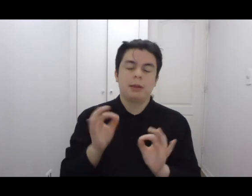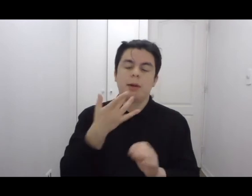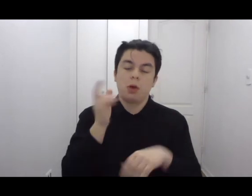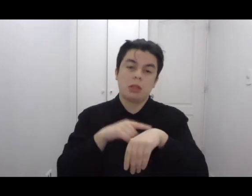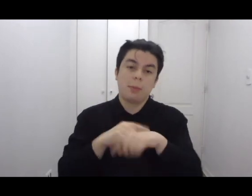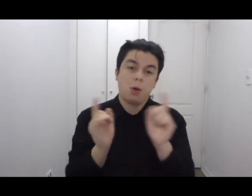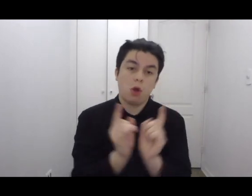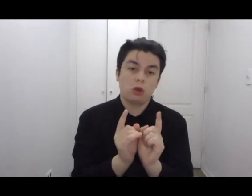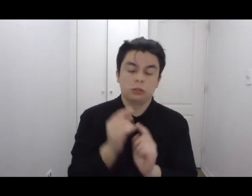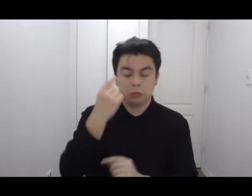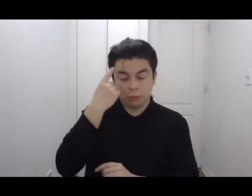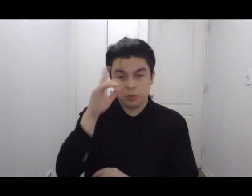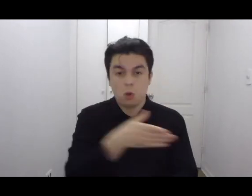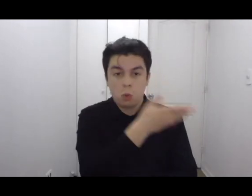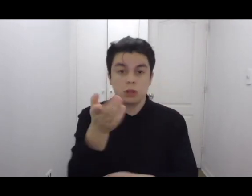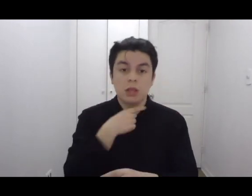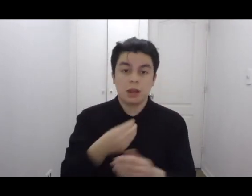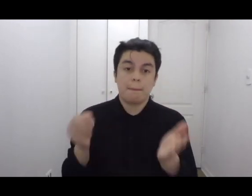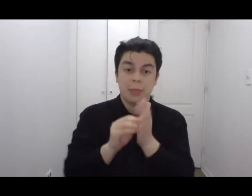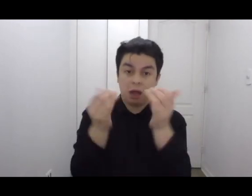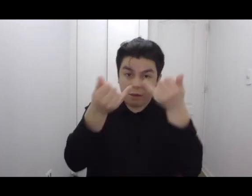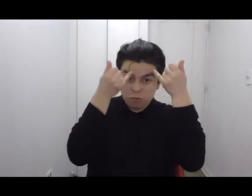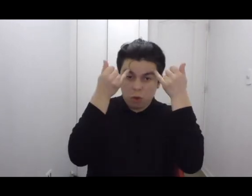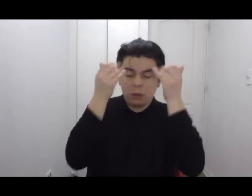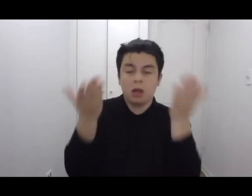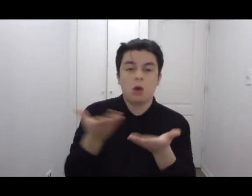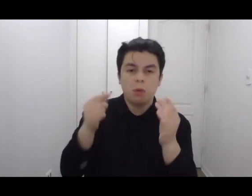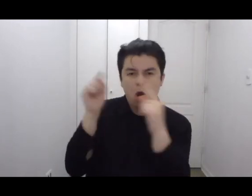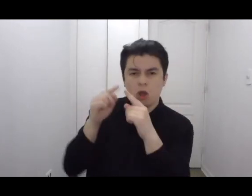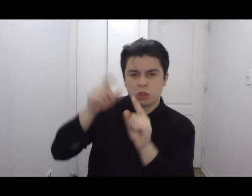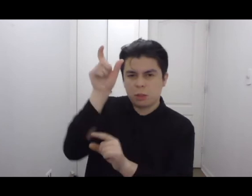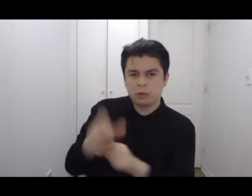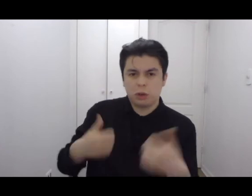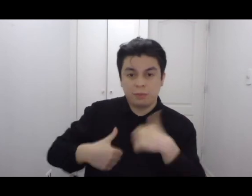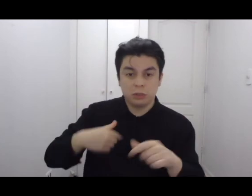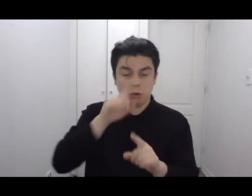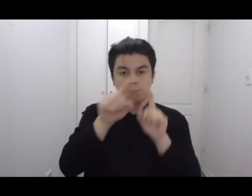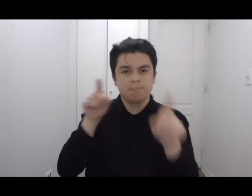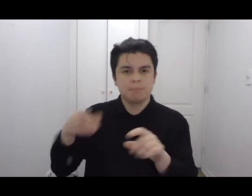si quiere mas información contáctese con los profesionales, vea su contenido en redes sociales